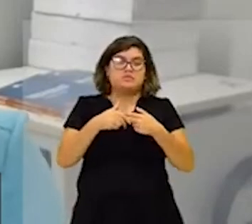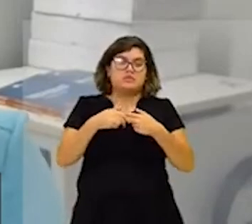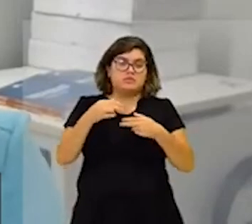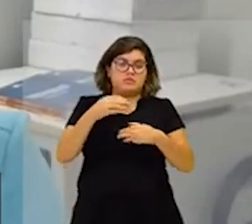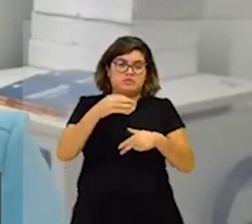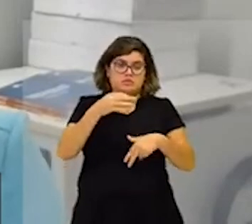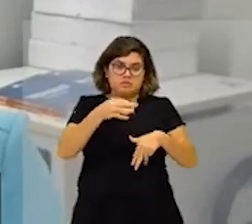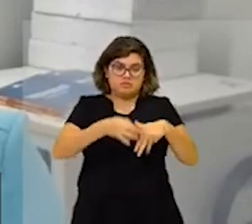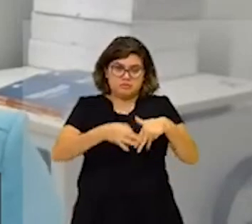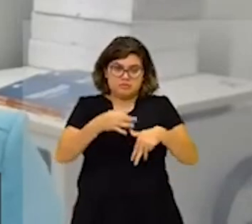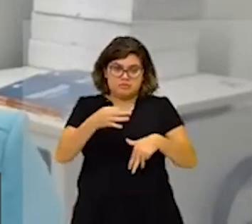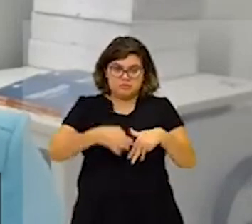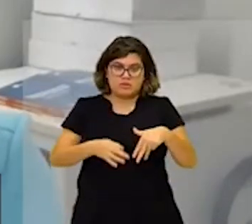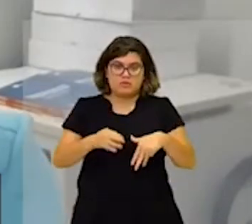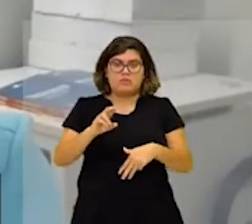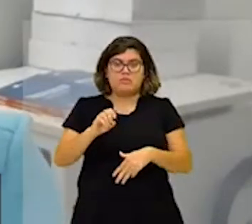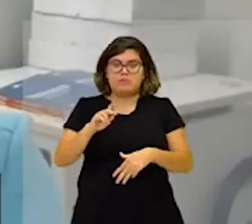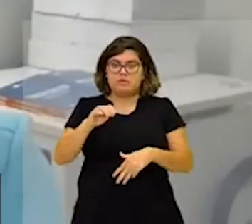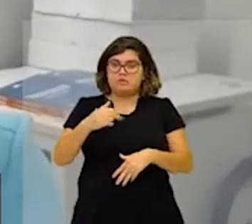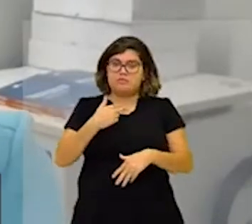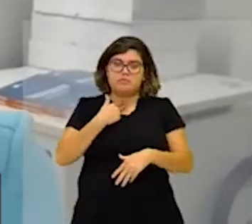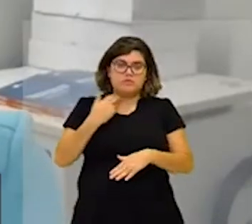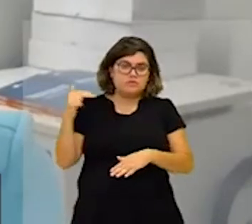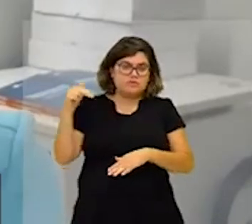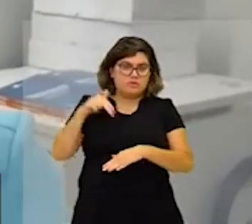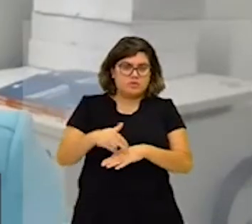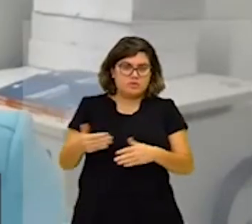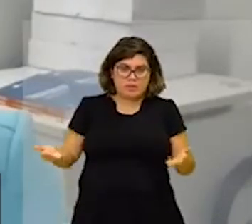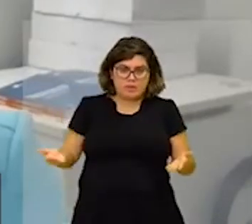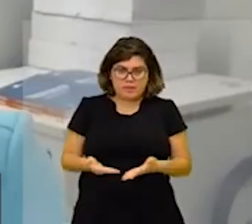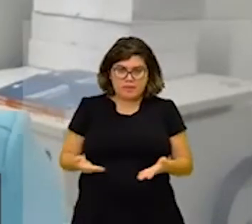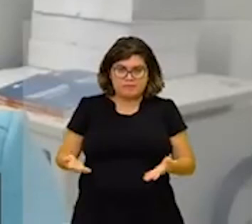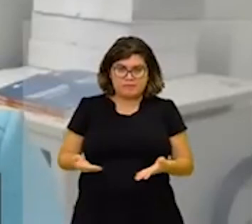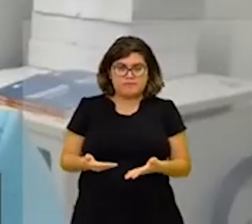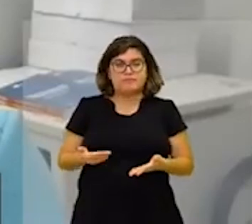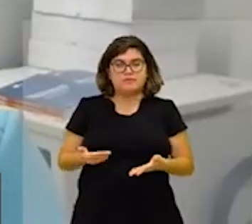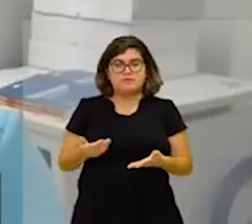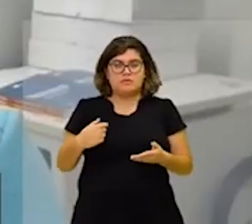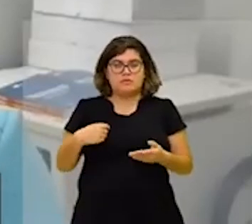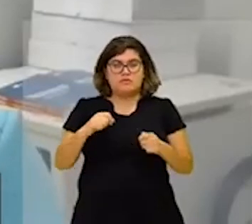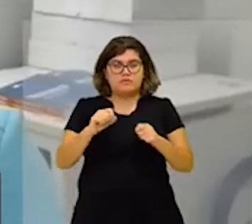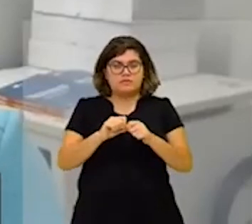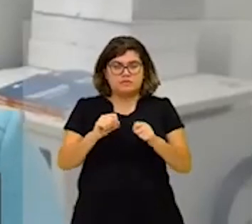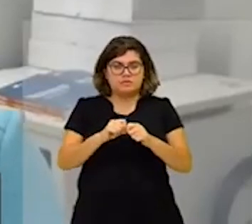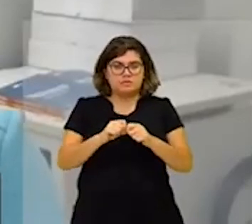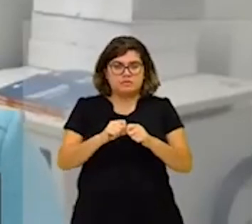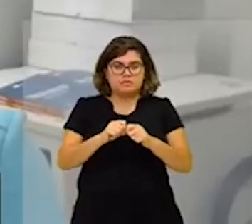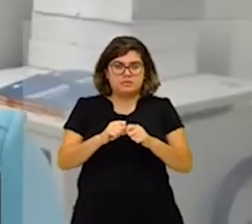não pode estar aqui com a gente nessa mesa eu vou fazer né vou fazer uma breve leitura